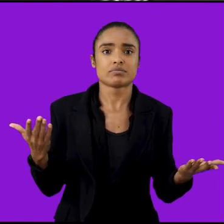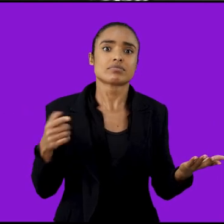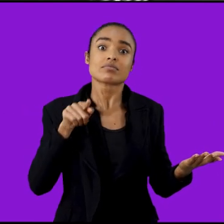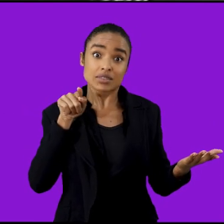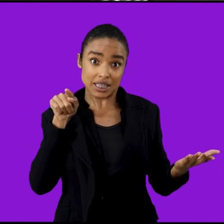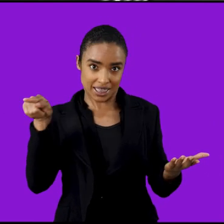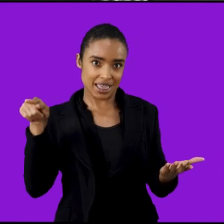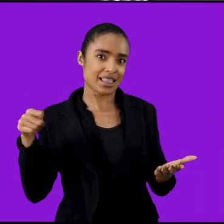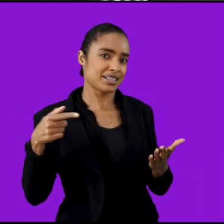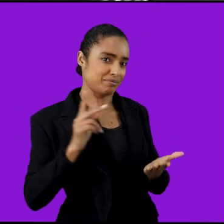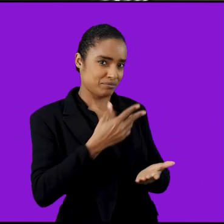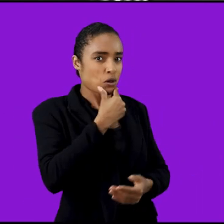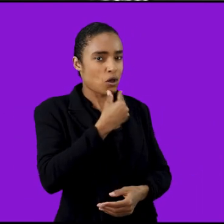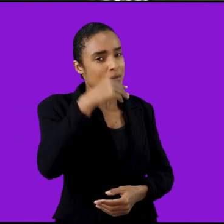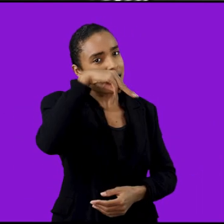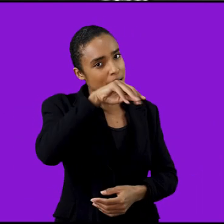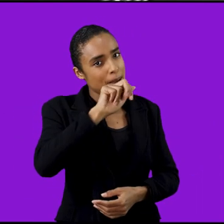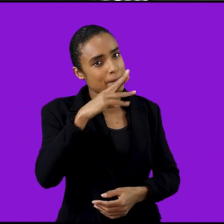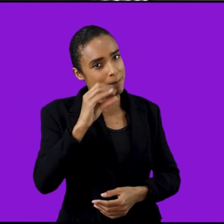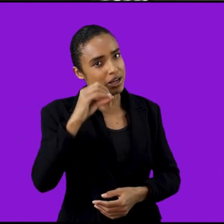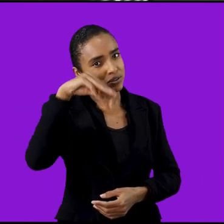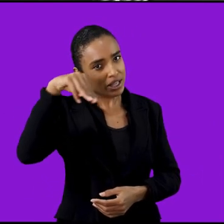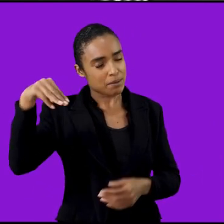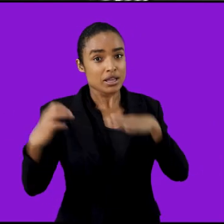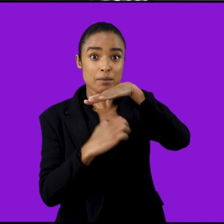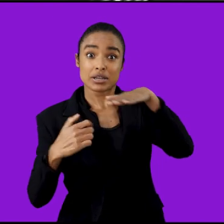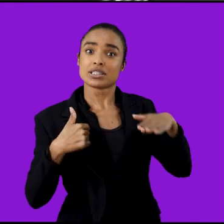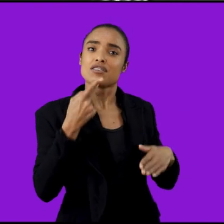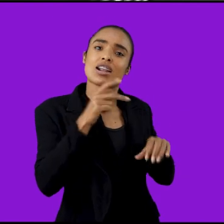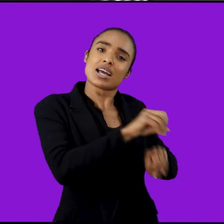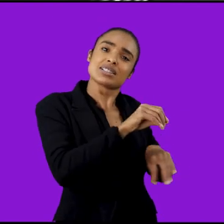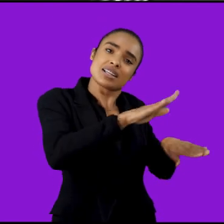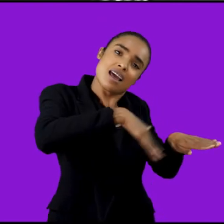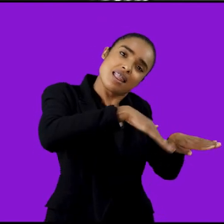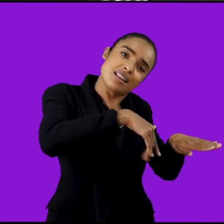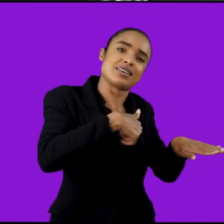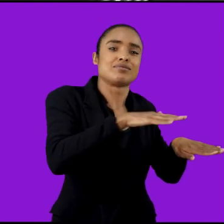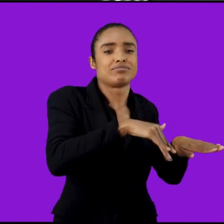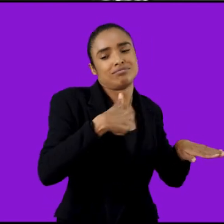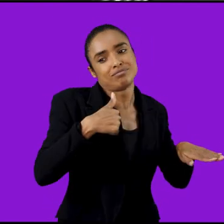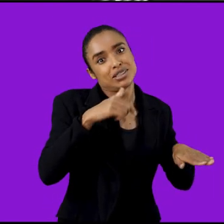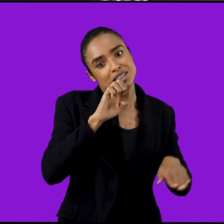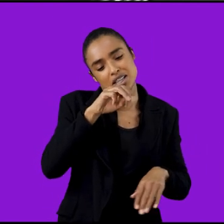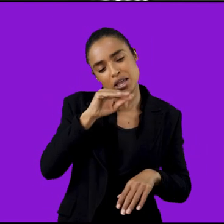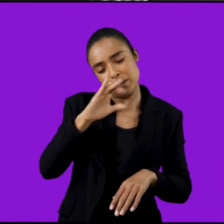me ensinar a nadar. Vai chegar esse momento aí do Emicida nadador.